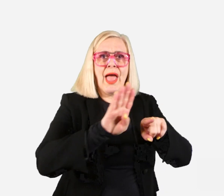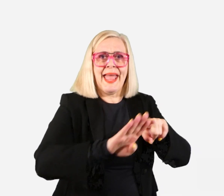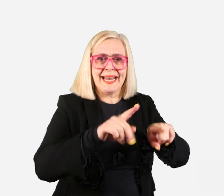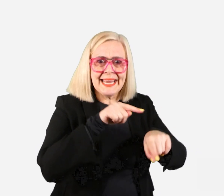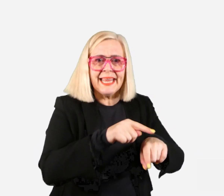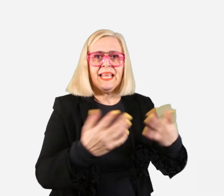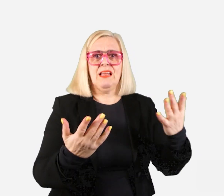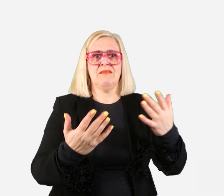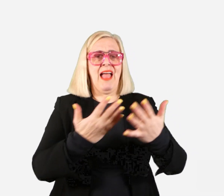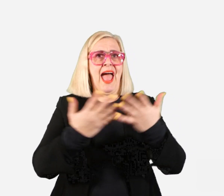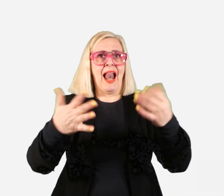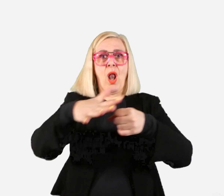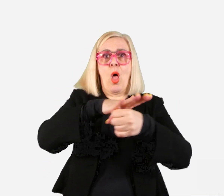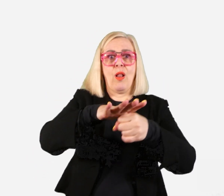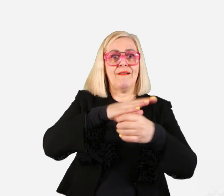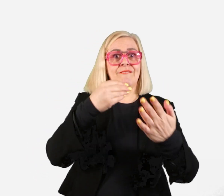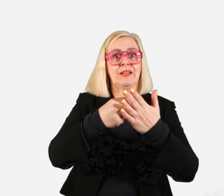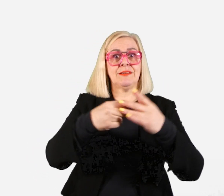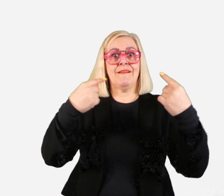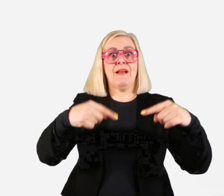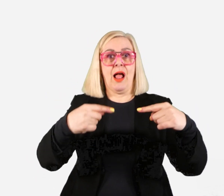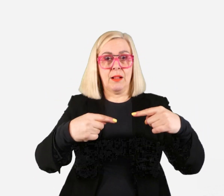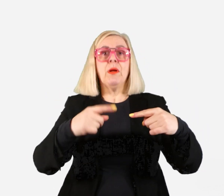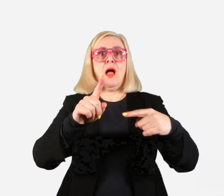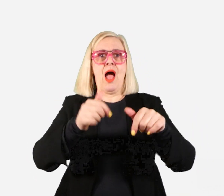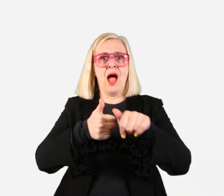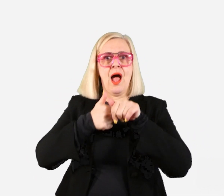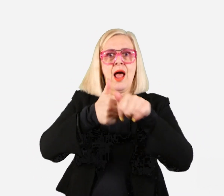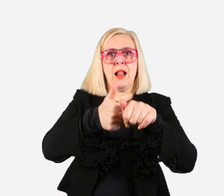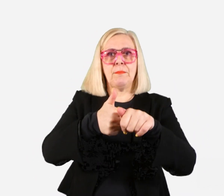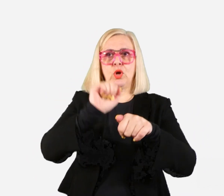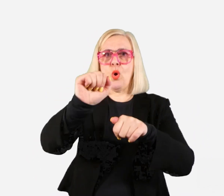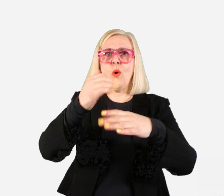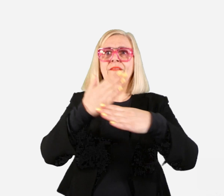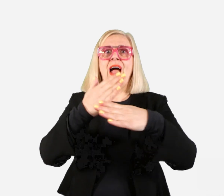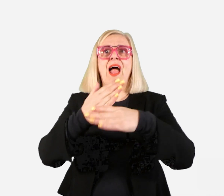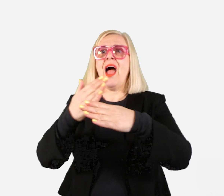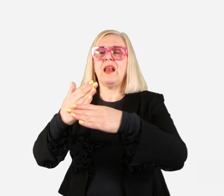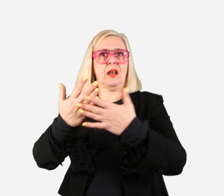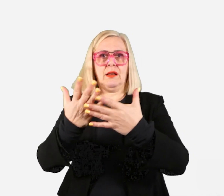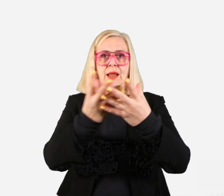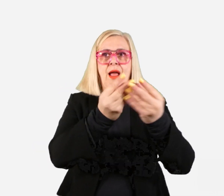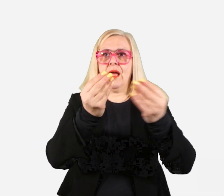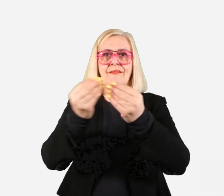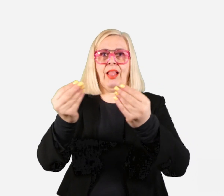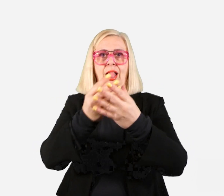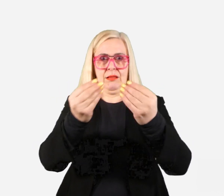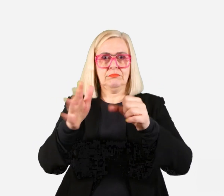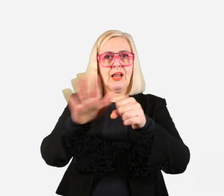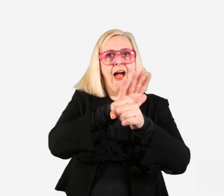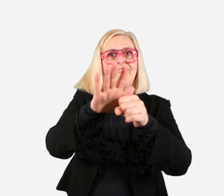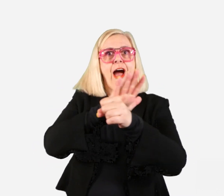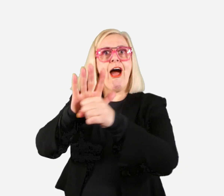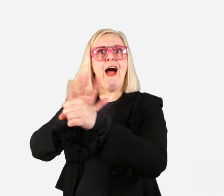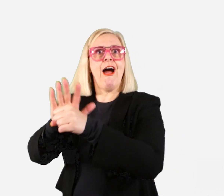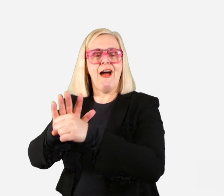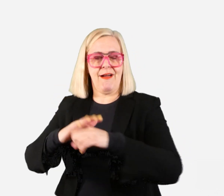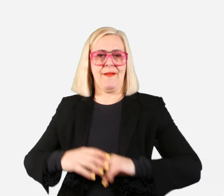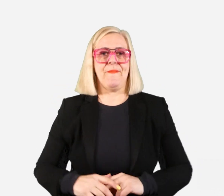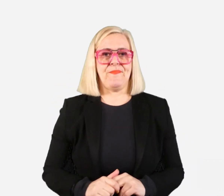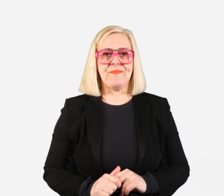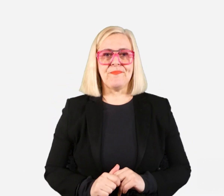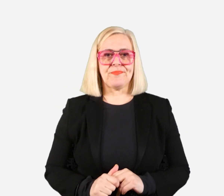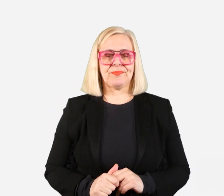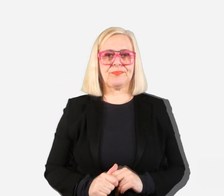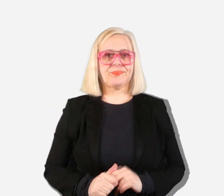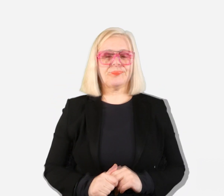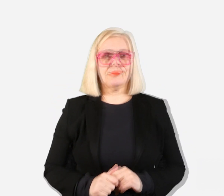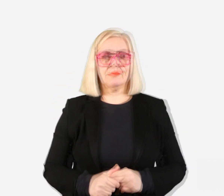hyfforddiant sector-benodol ac unrhyw gyllid lleol sydd ar gael i'ch helpu i lenwi'ch swyddi gwag.